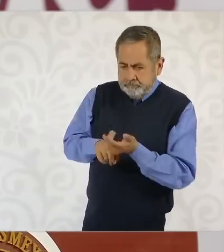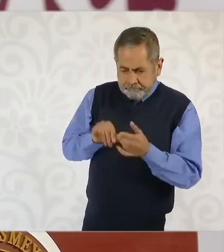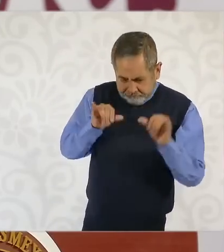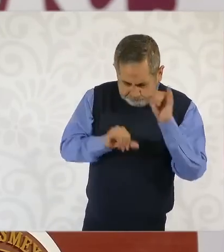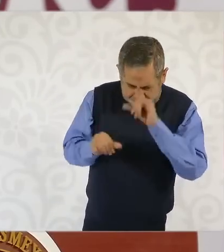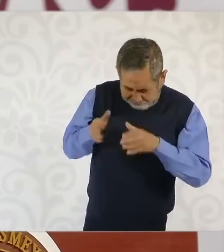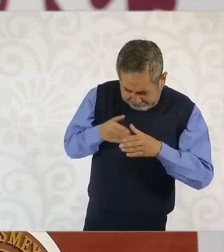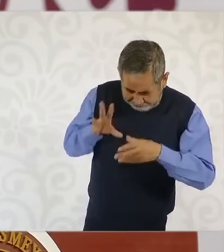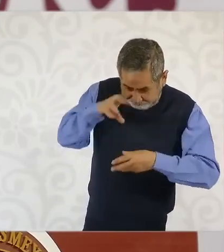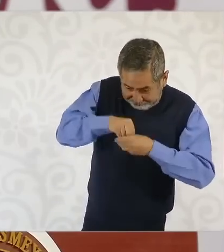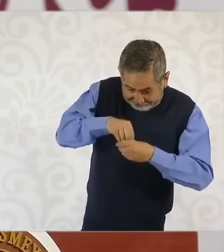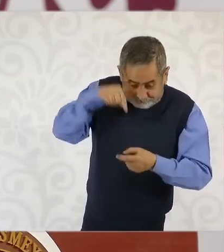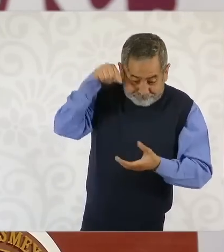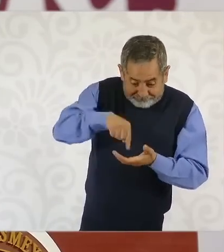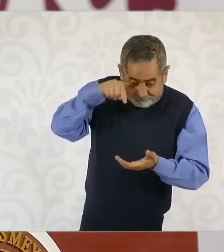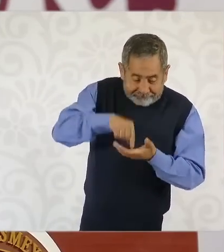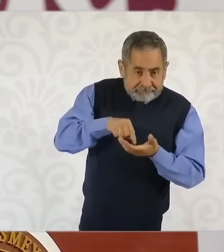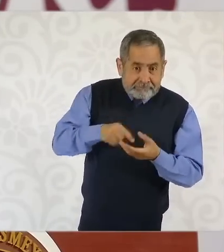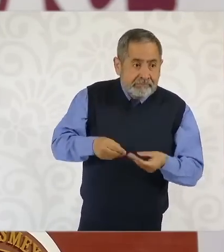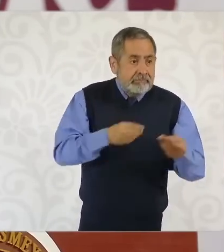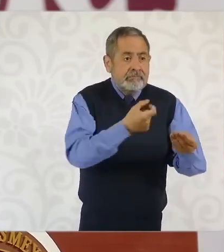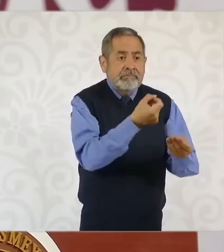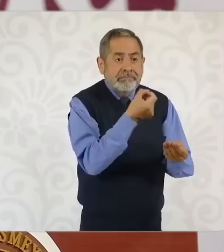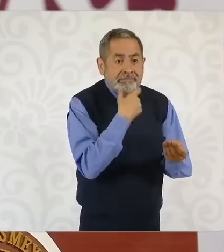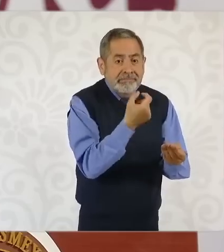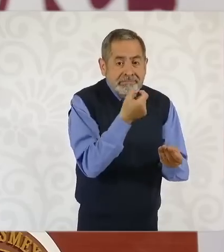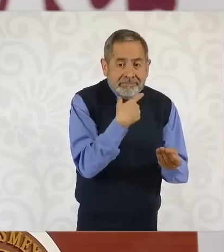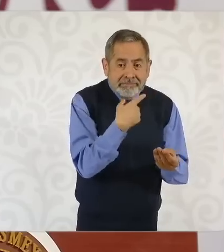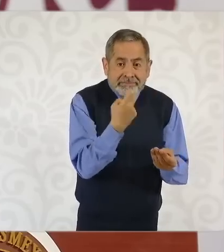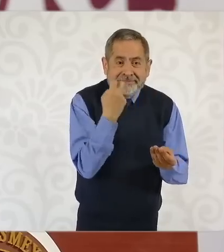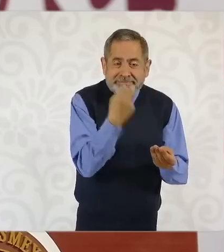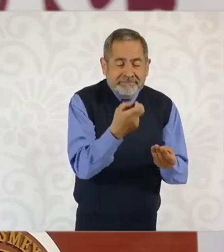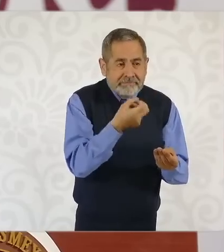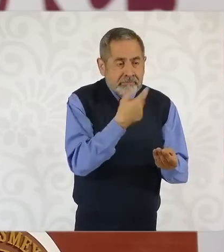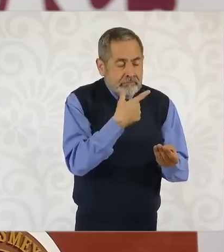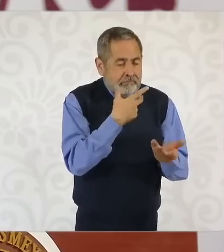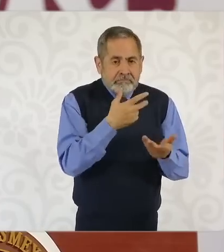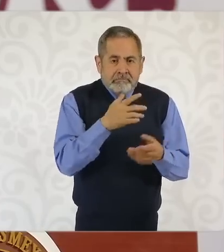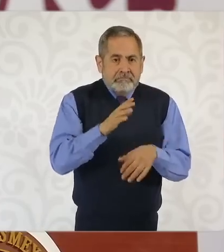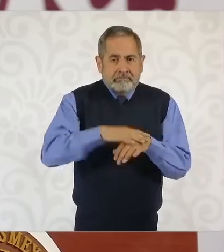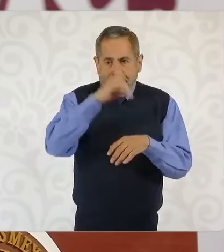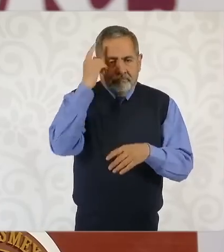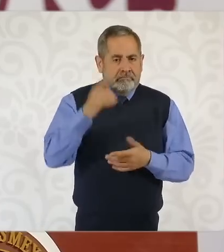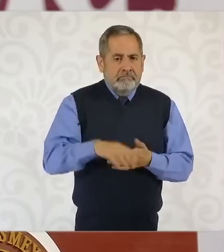importante es que es de consumo oral entonces eh el acceso aumenta porque vas a la farmacia